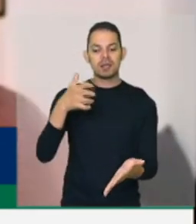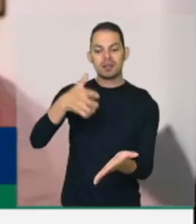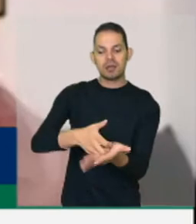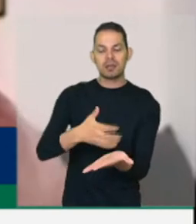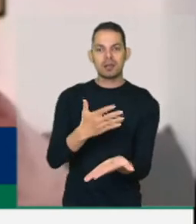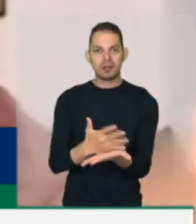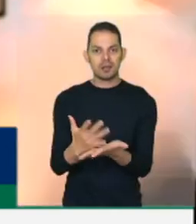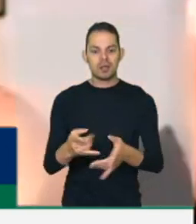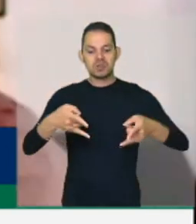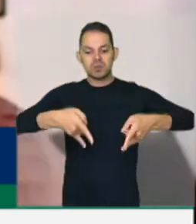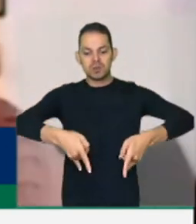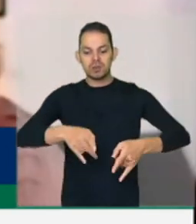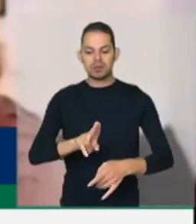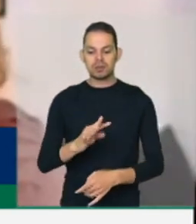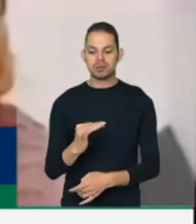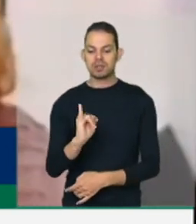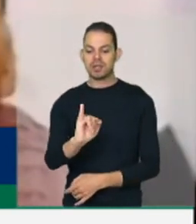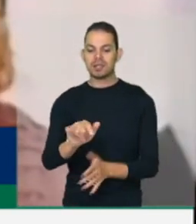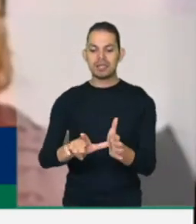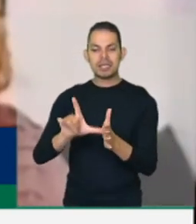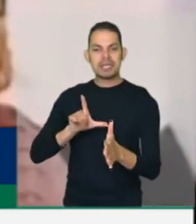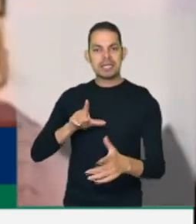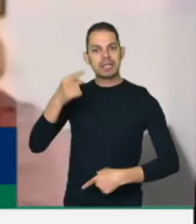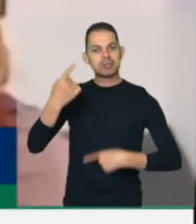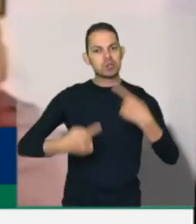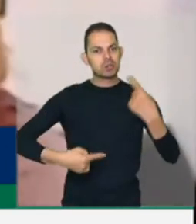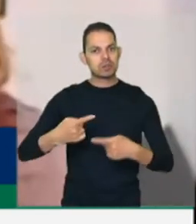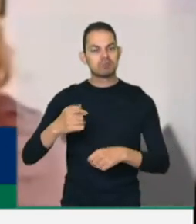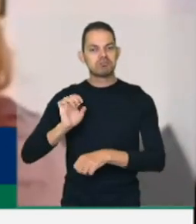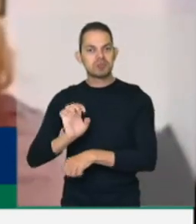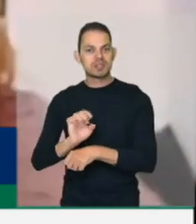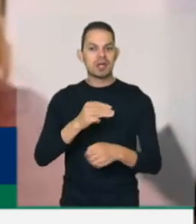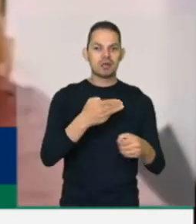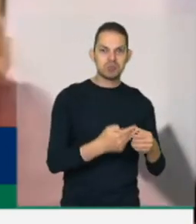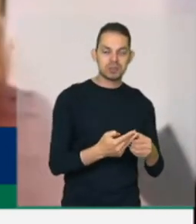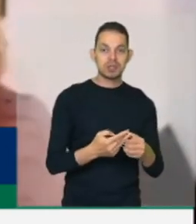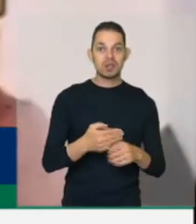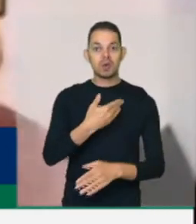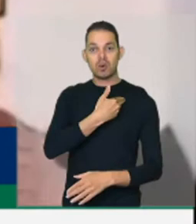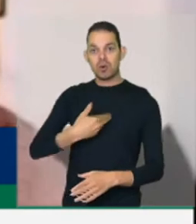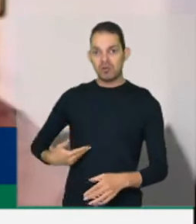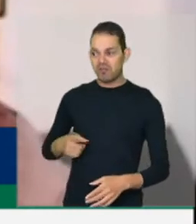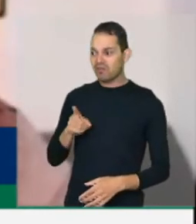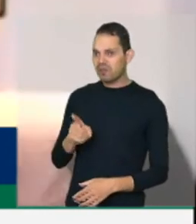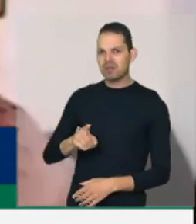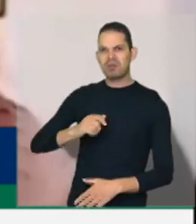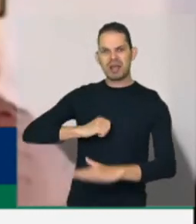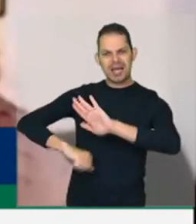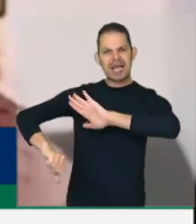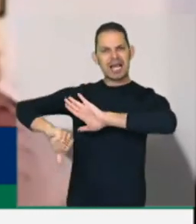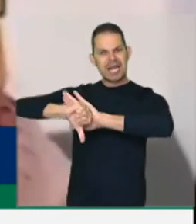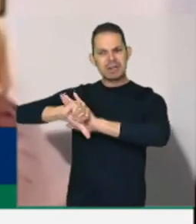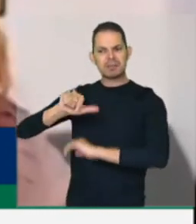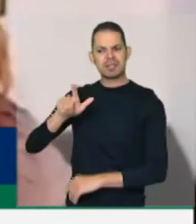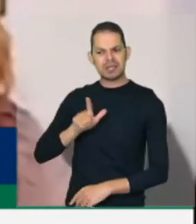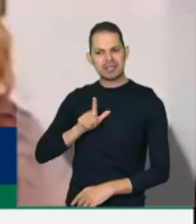UTI A PARTIR DA DISCUSSÃO COM OS ESTADOS E MUNICÍPIOS. ESTE GOVERNO É CRIMINOSO. E COMO TAL, DEVERIA SER TRATADO POR ESTE CONGRESSO. NÓS DEVERÍAMOS APROVAR O